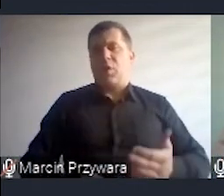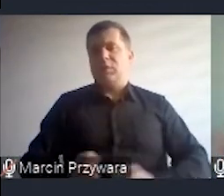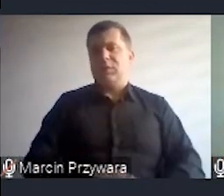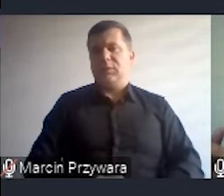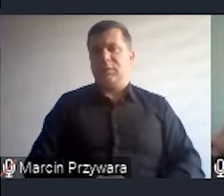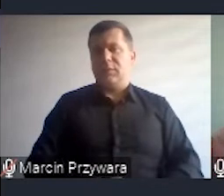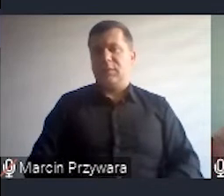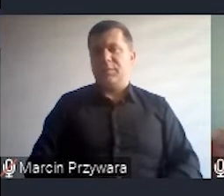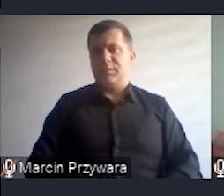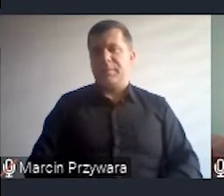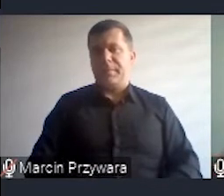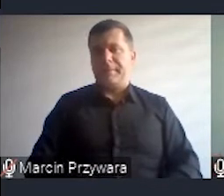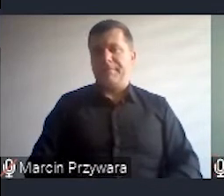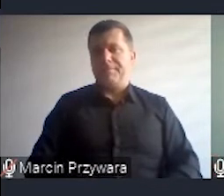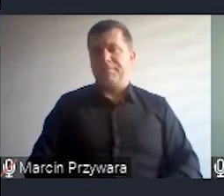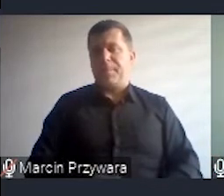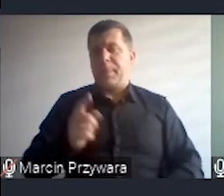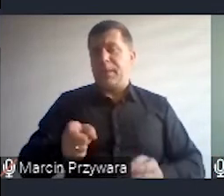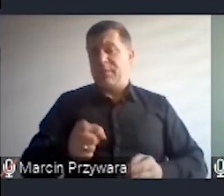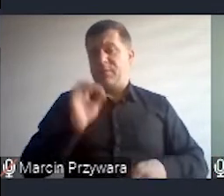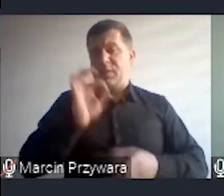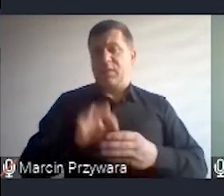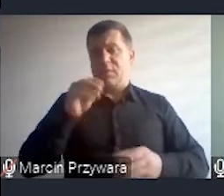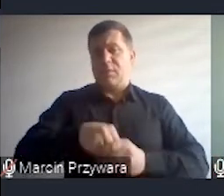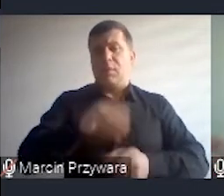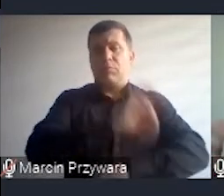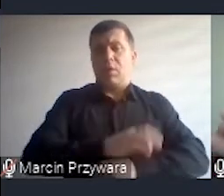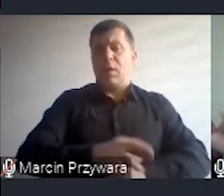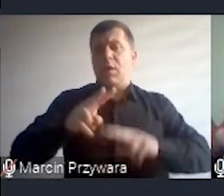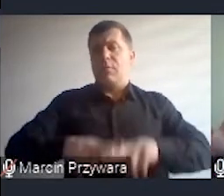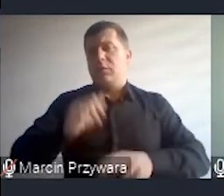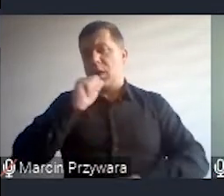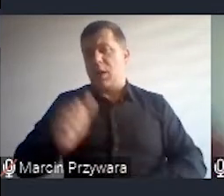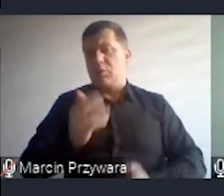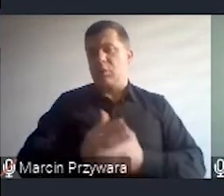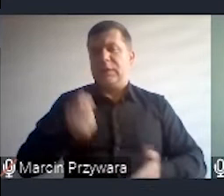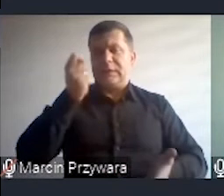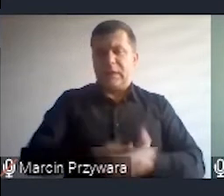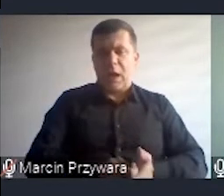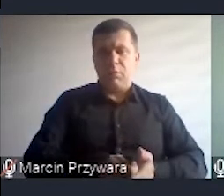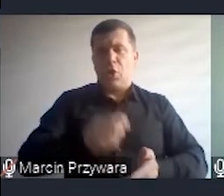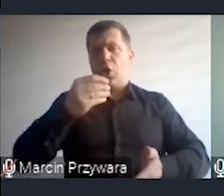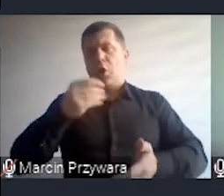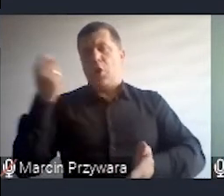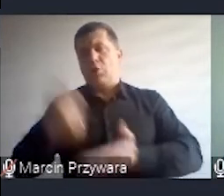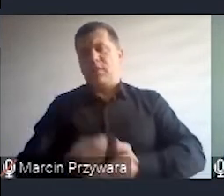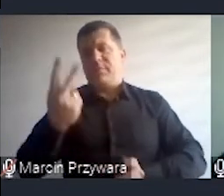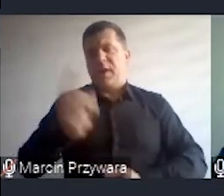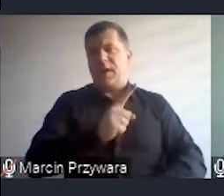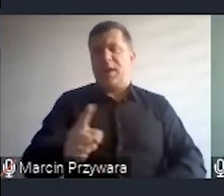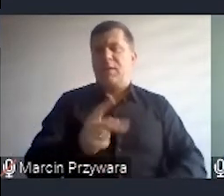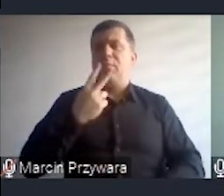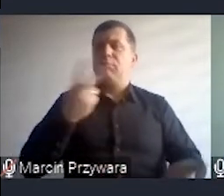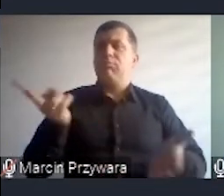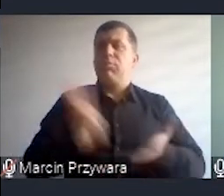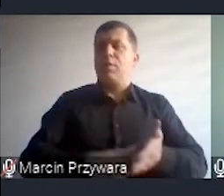Czyli w ramach projektu, w ramach funduszy europejskich został sfinansowany zakup i odkup – to jest podwójne finansowanie.